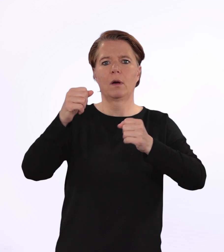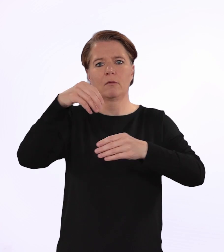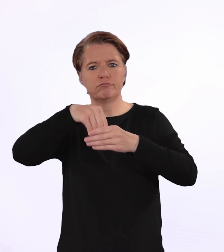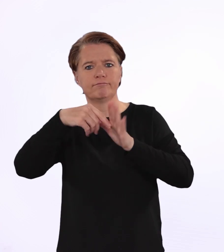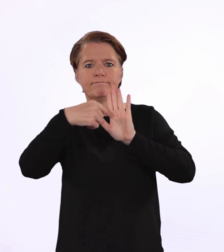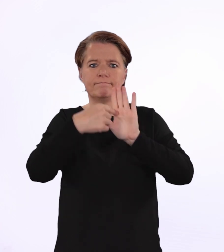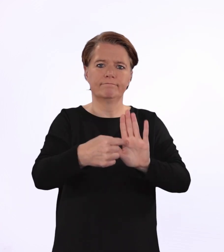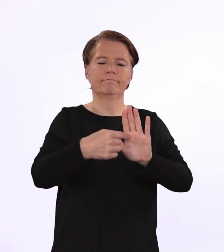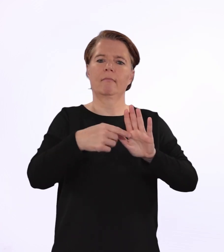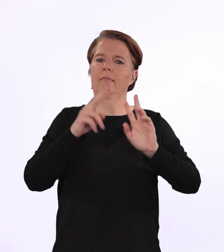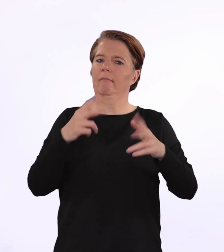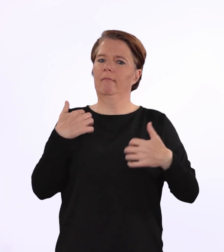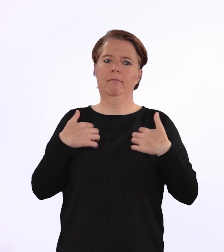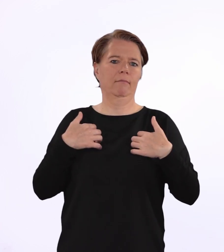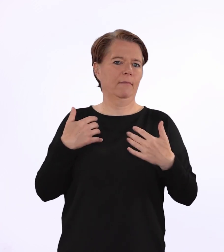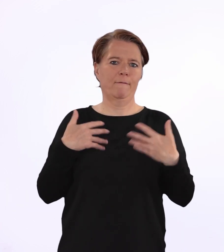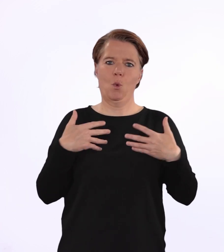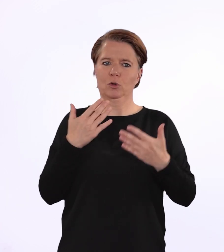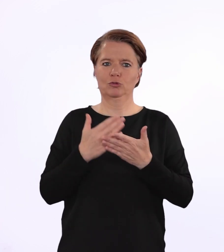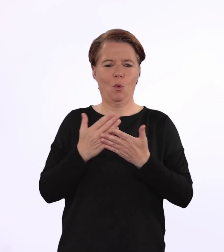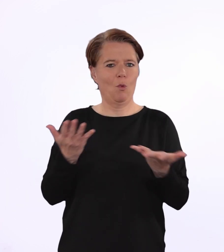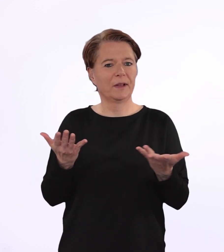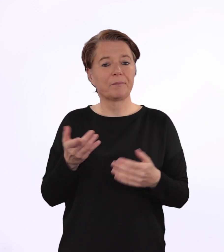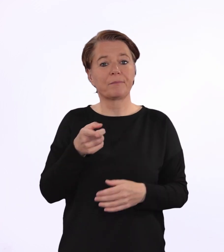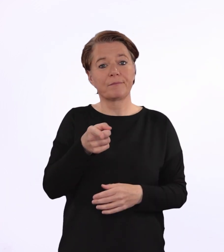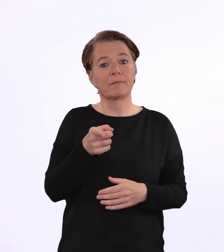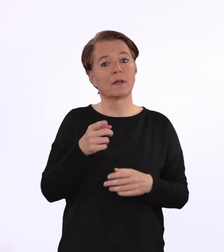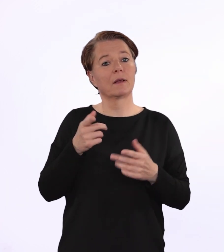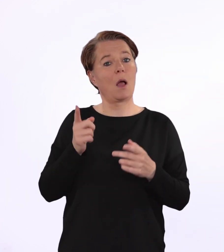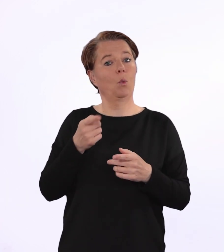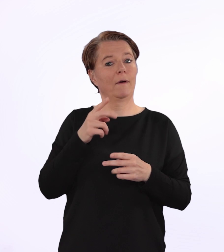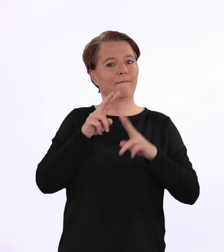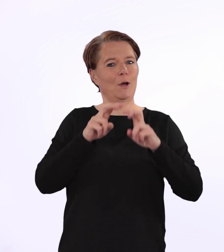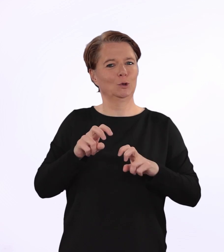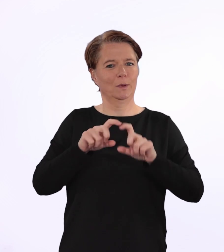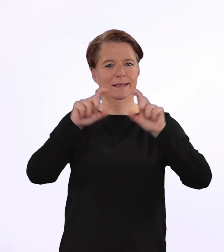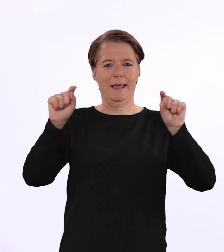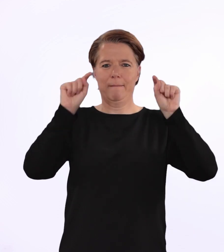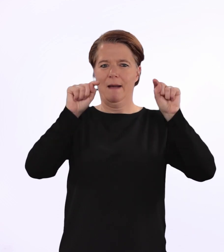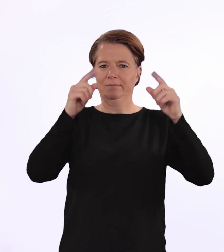ist etwas, worauf ich mich schon total freue. Und eine Forschungsfrage, die mich gerade viel beschäftigt,